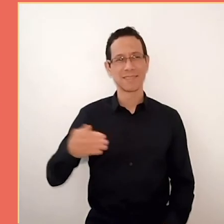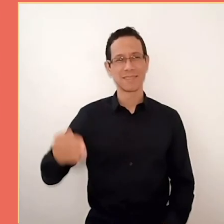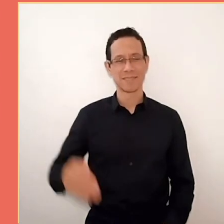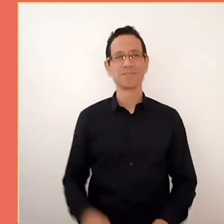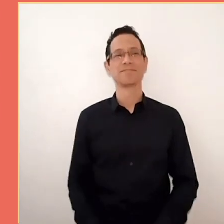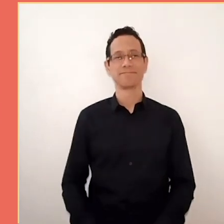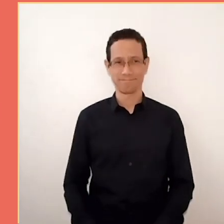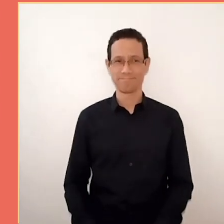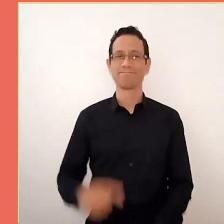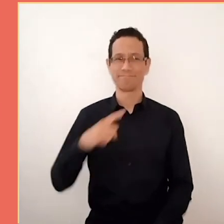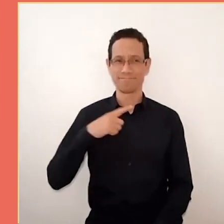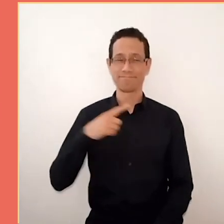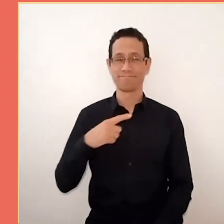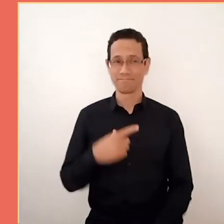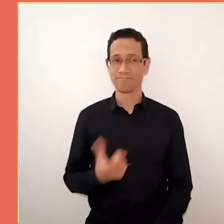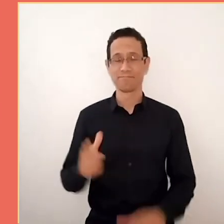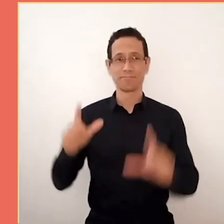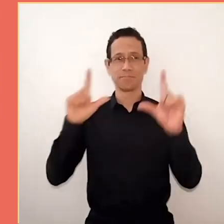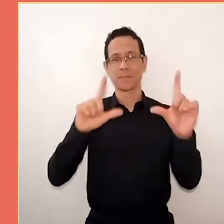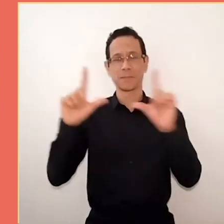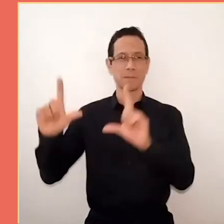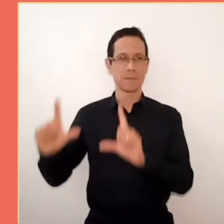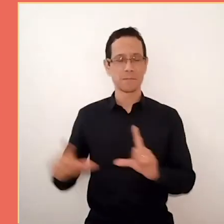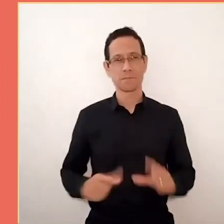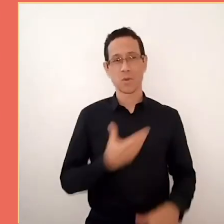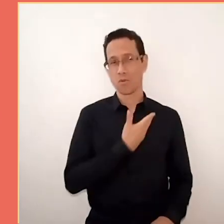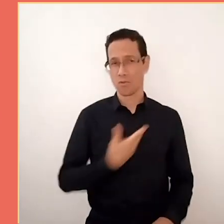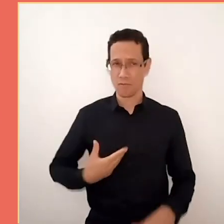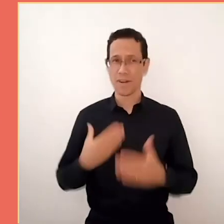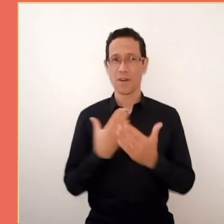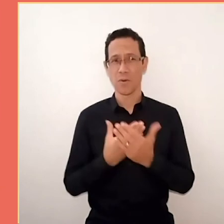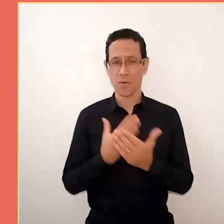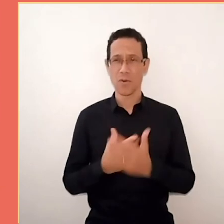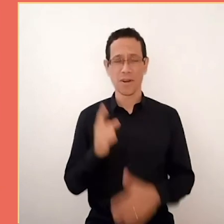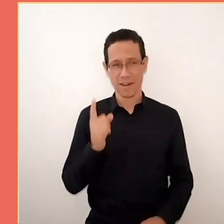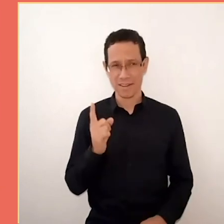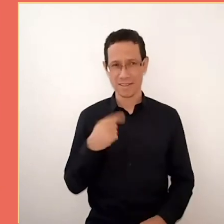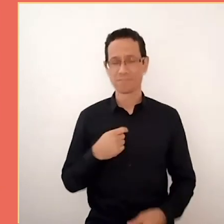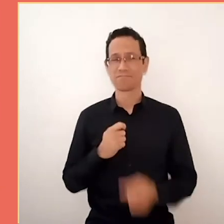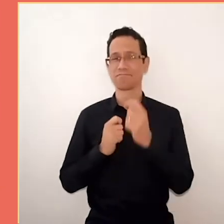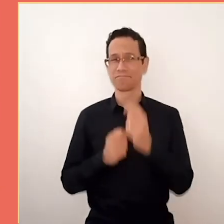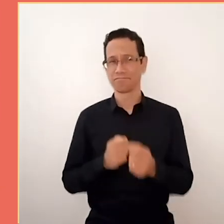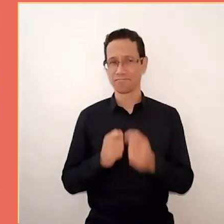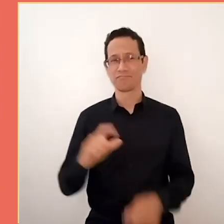Eu acho que essa mesa que discutiu a escola pública, ela deu essa provocada na gente.